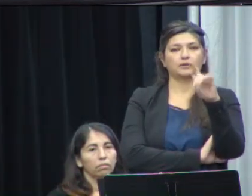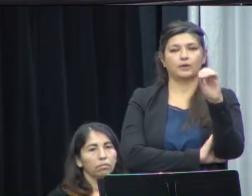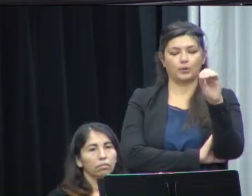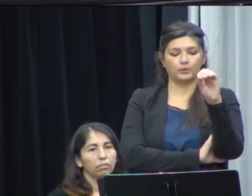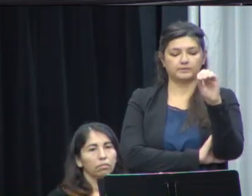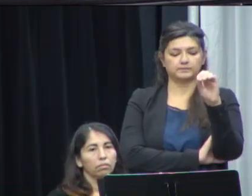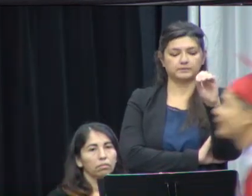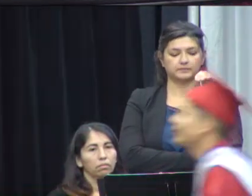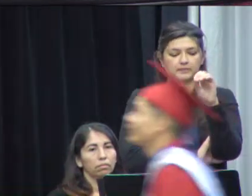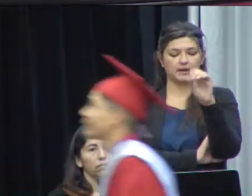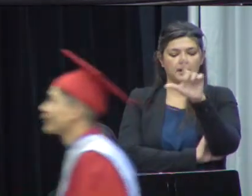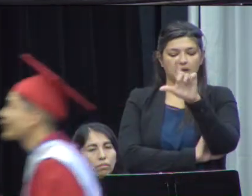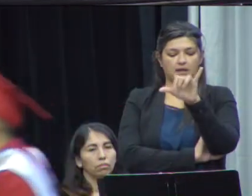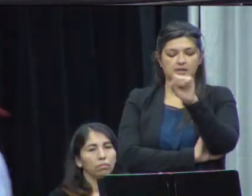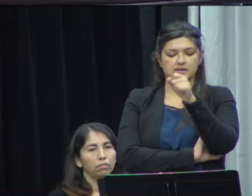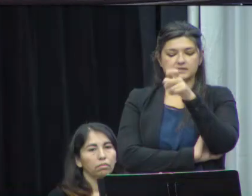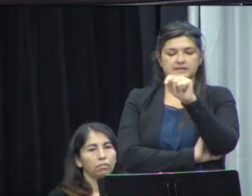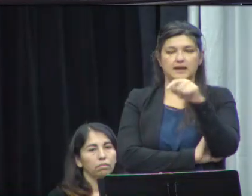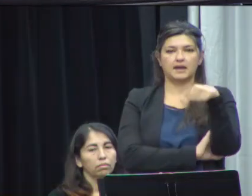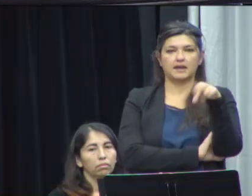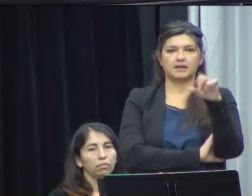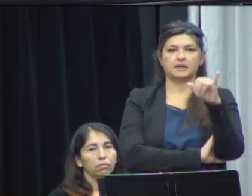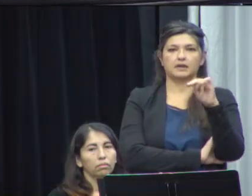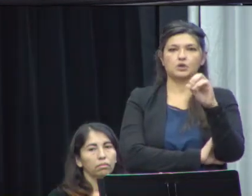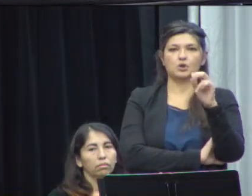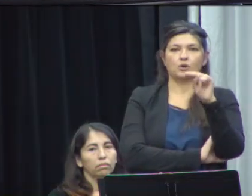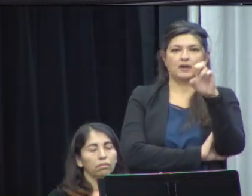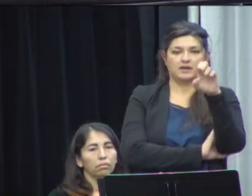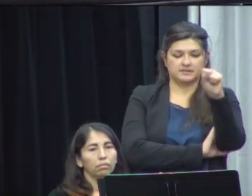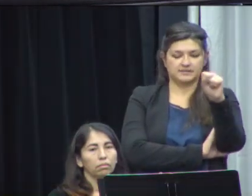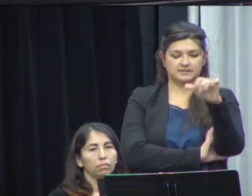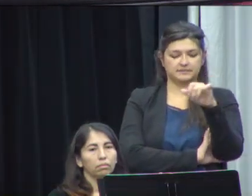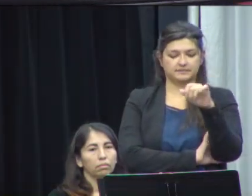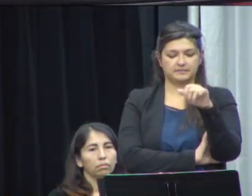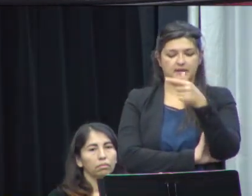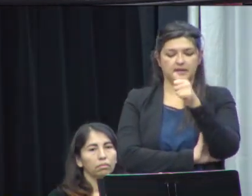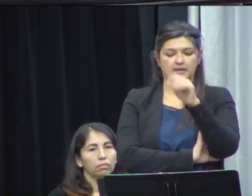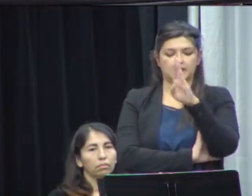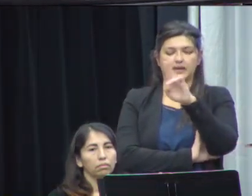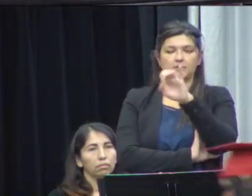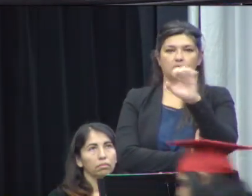Lyset Quinones. (audience applauds) Gabriel Quintana.